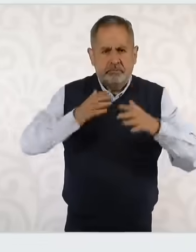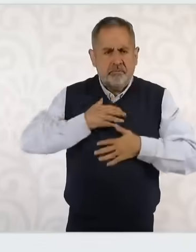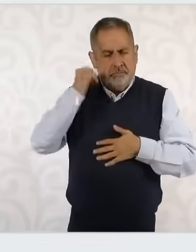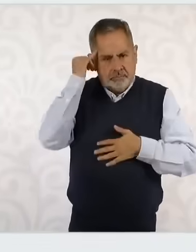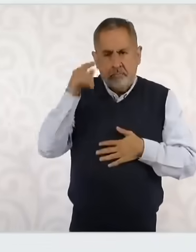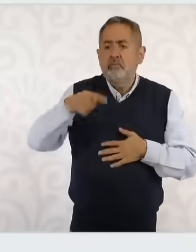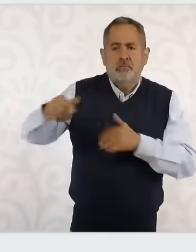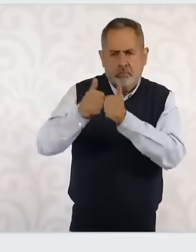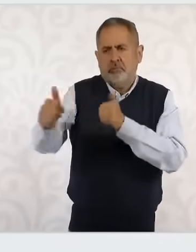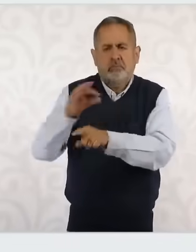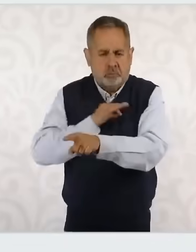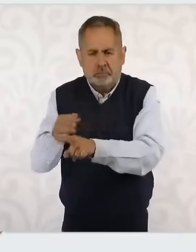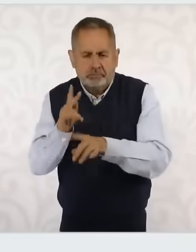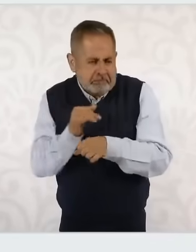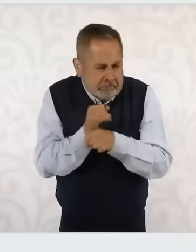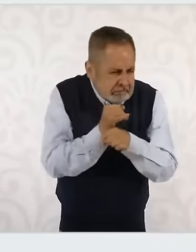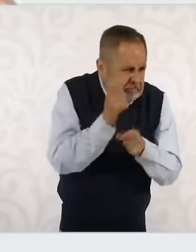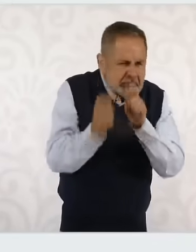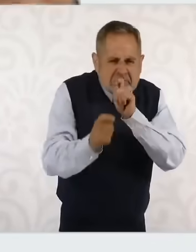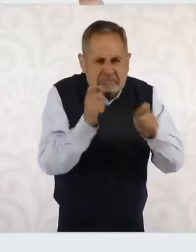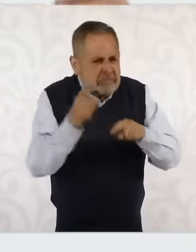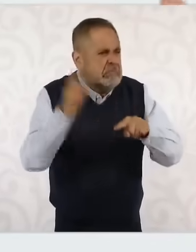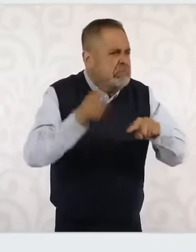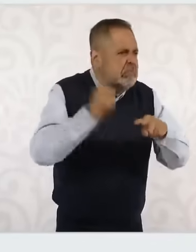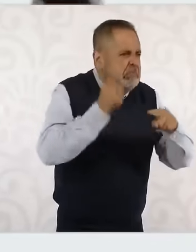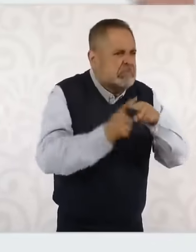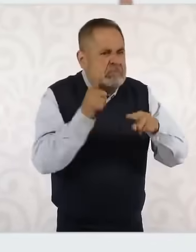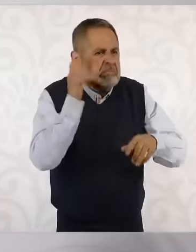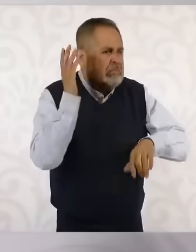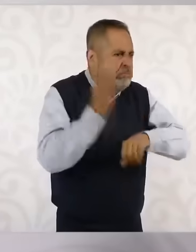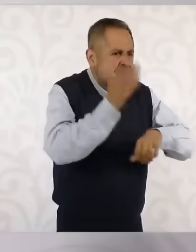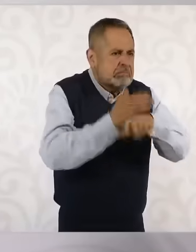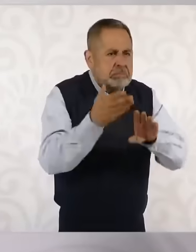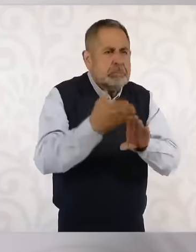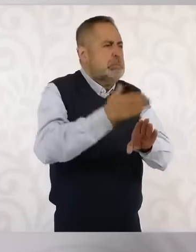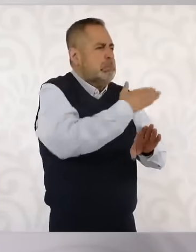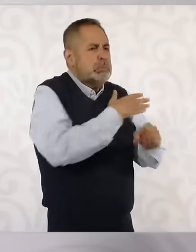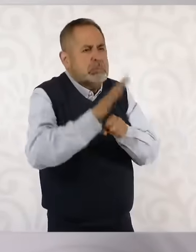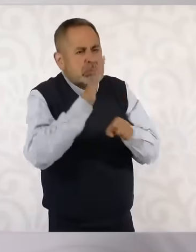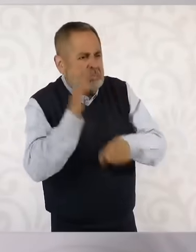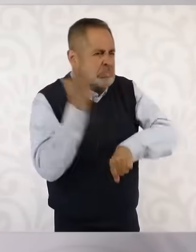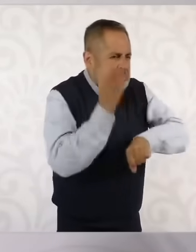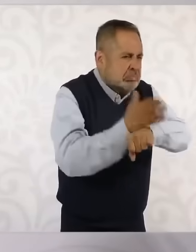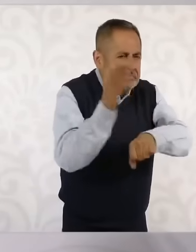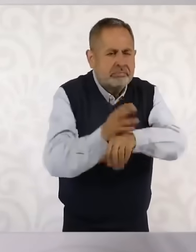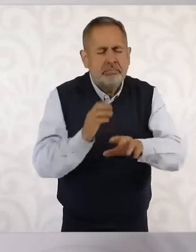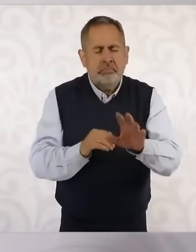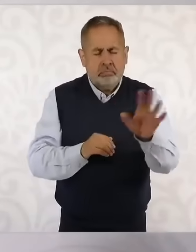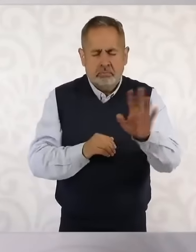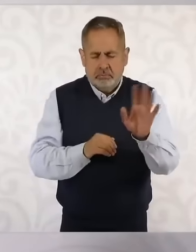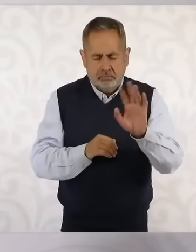autonomía, de a ver, vamos a ver qué pasó y cuáles son los temas, sino un compromiso con